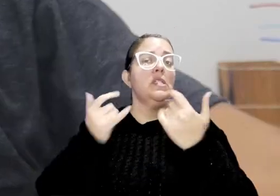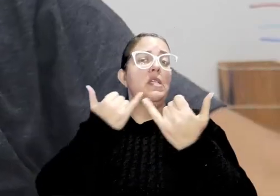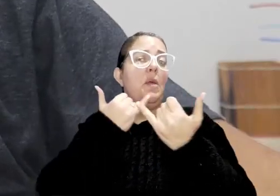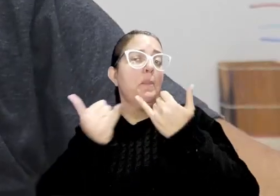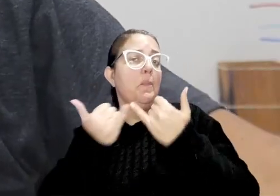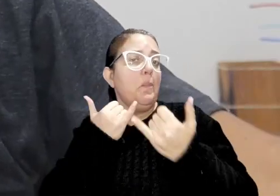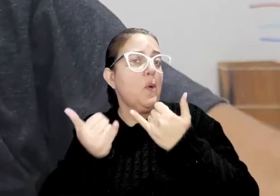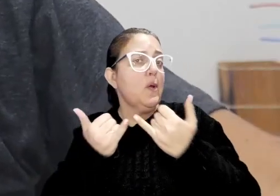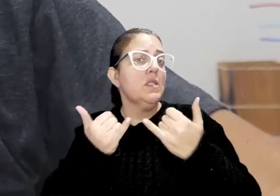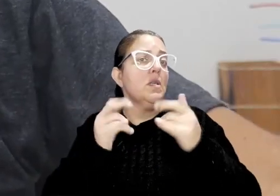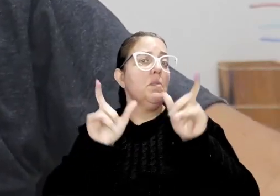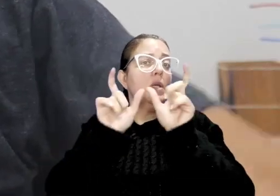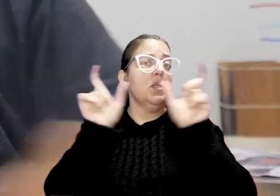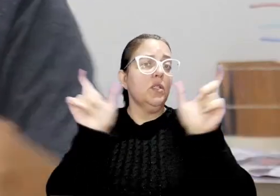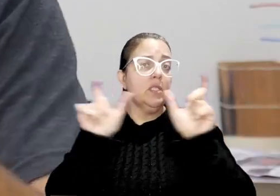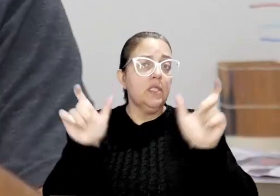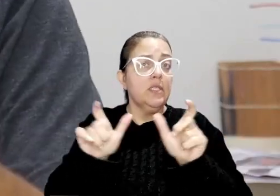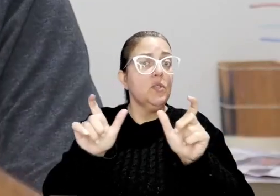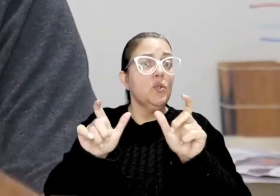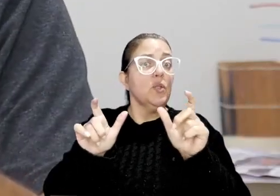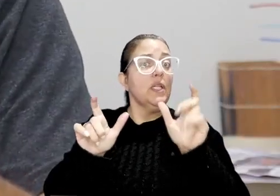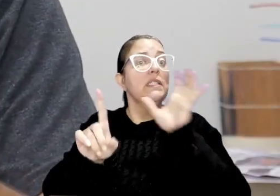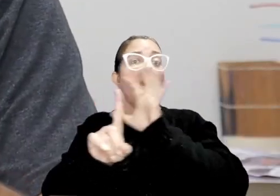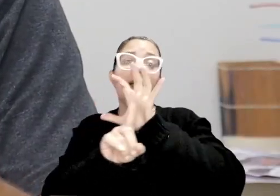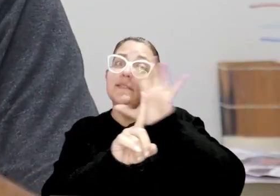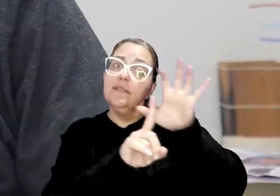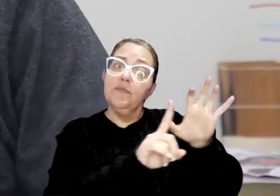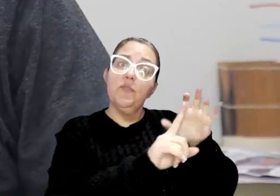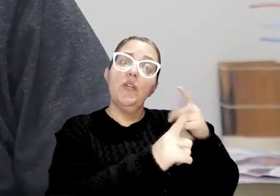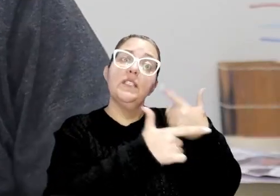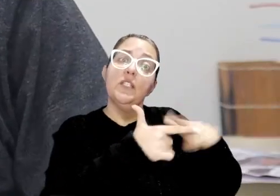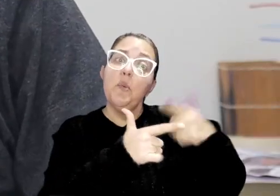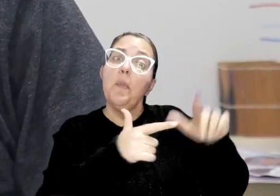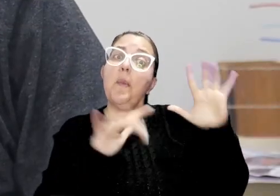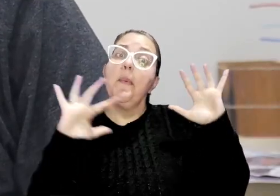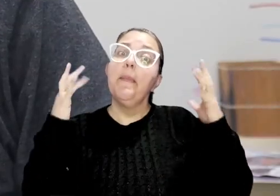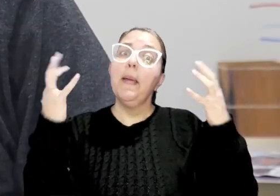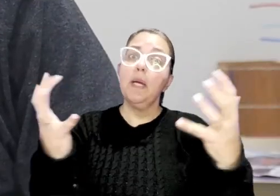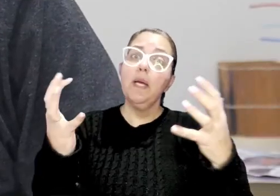essas essa oficina Só existe por conta desse empreendimento e dentro dessa visão Regional